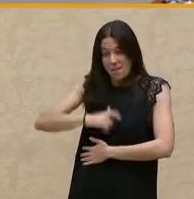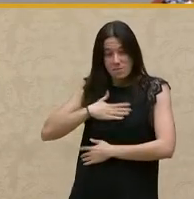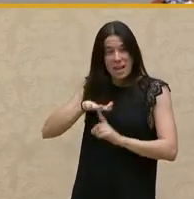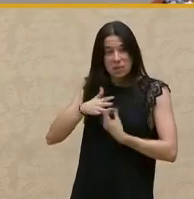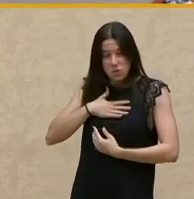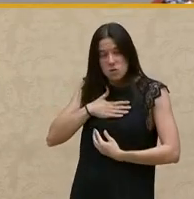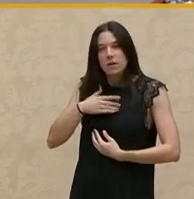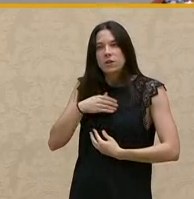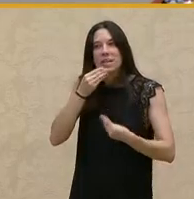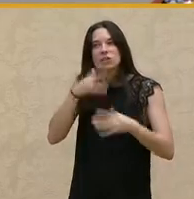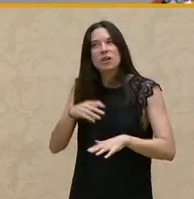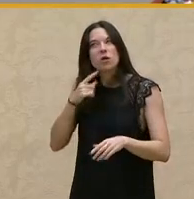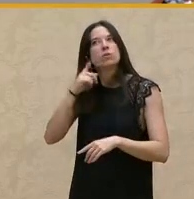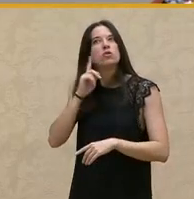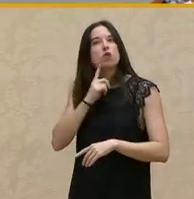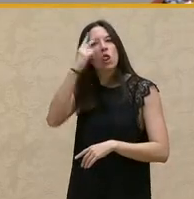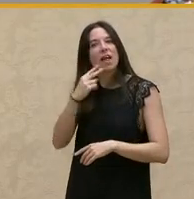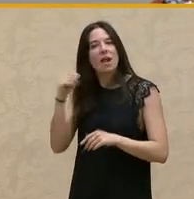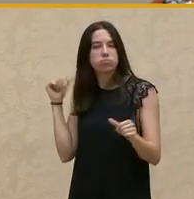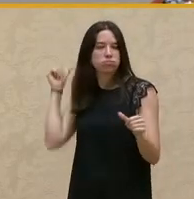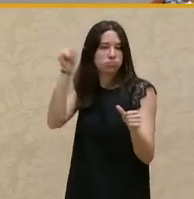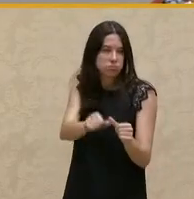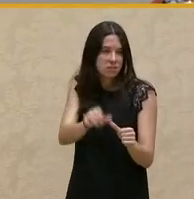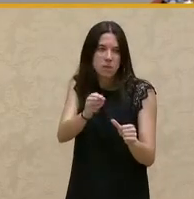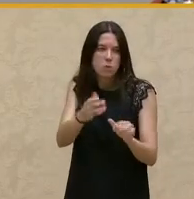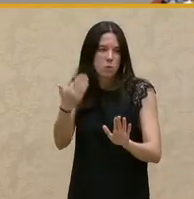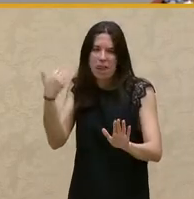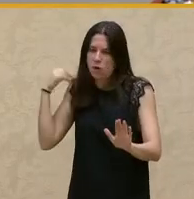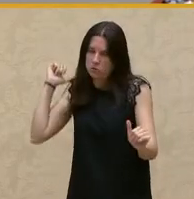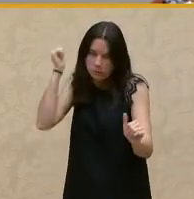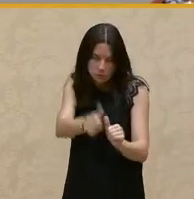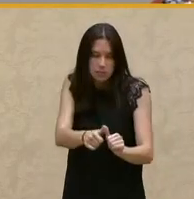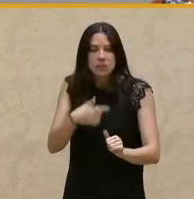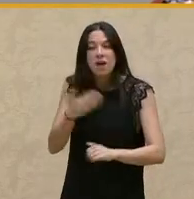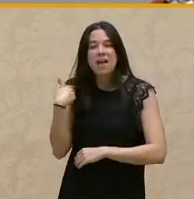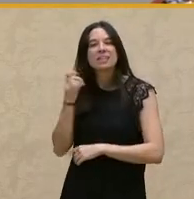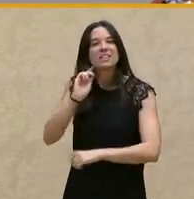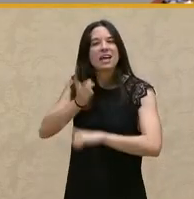sordoceguera, aunque algo lejana en el tiempo. Cuando yo era director de Servicios Sociales